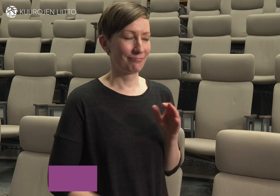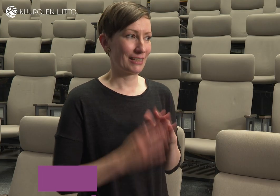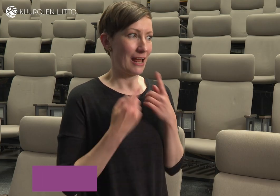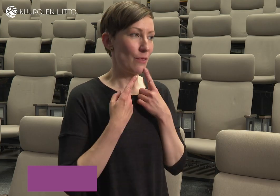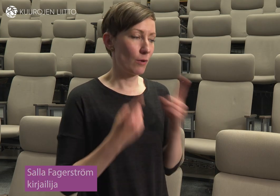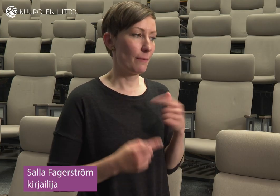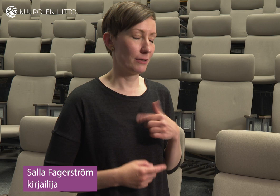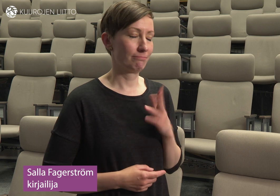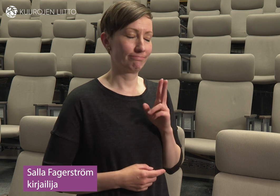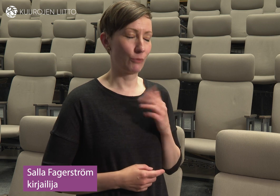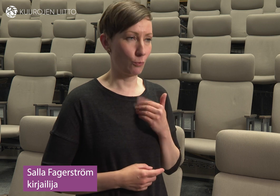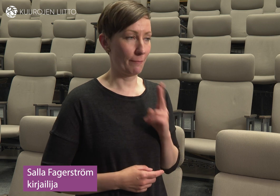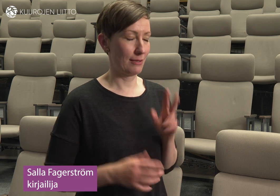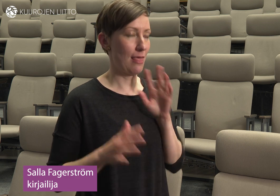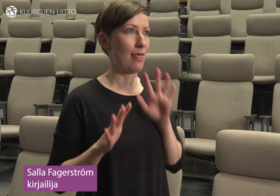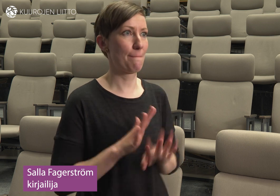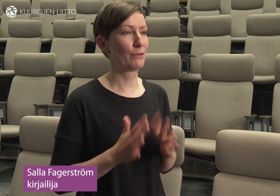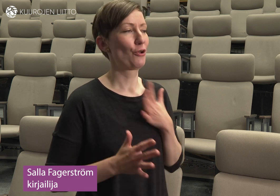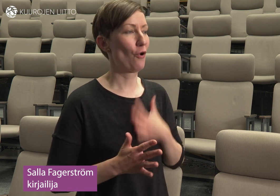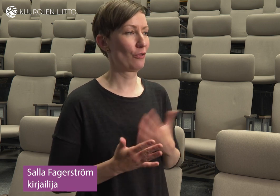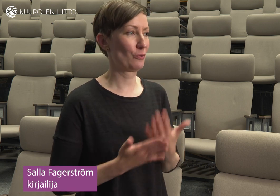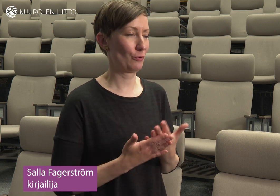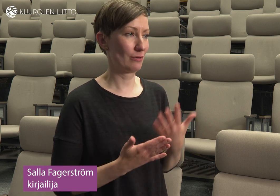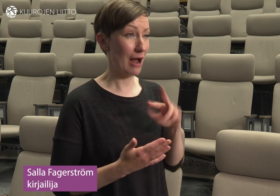Tuntuu hämmentävältä saada kirja vihdoin julkaistua -